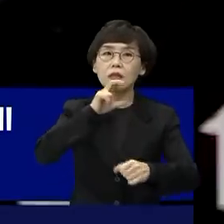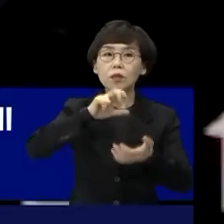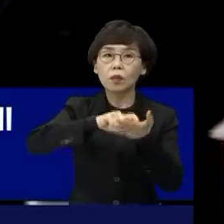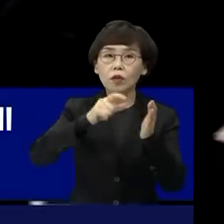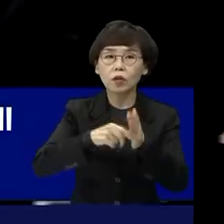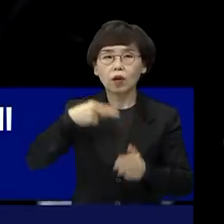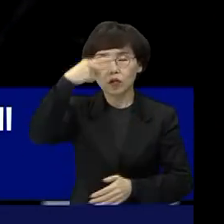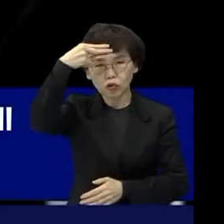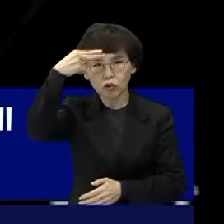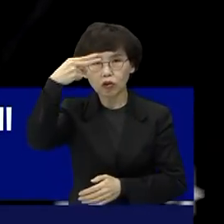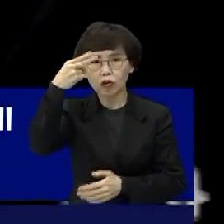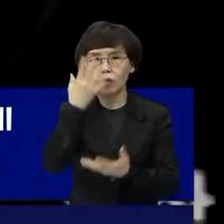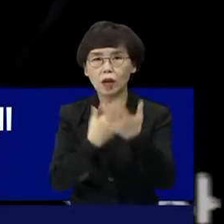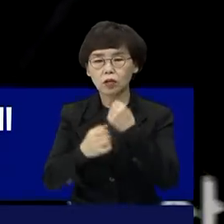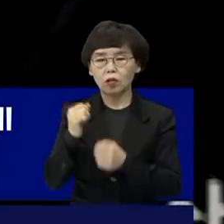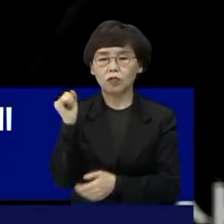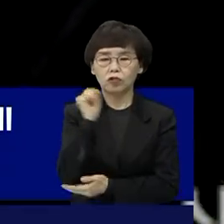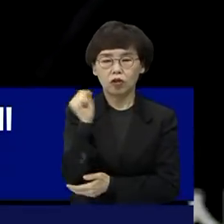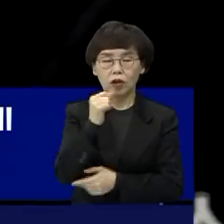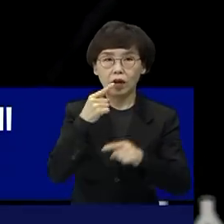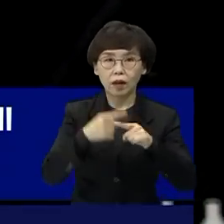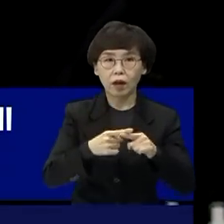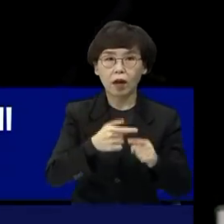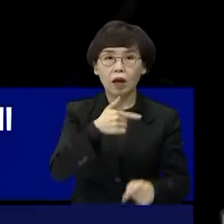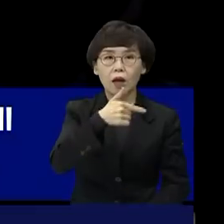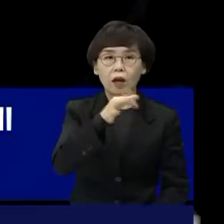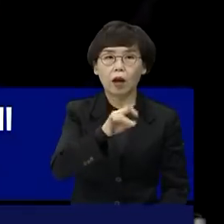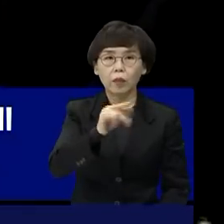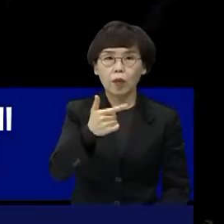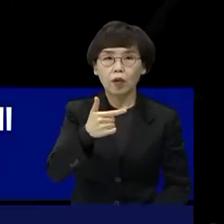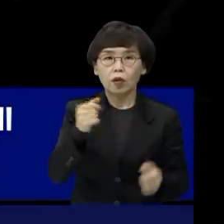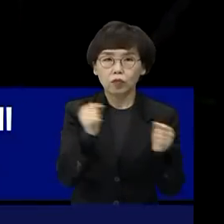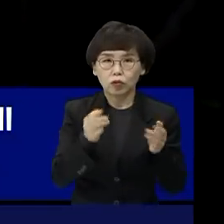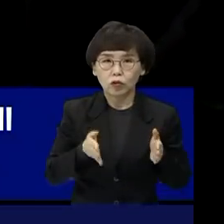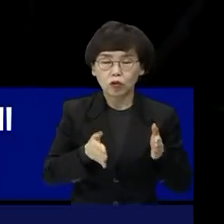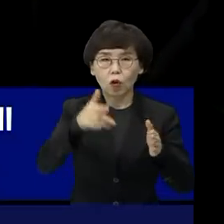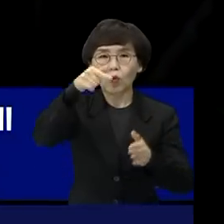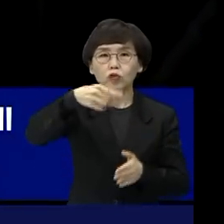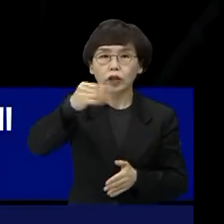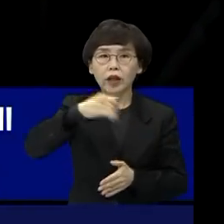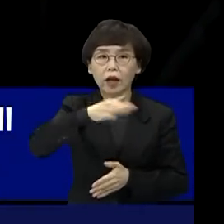차를 몰다 강변북로 구리 방향 한남대교와 동호대교 사이 구간에서 오른쪽